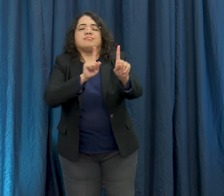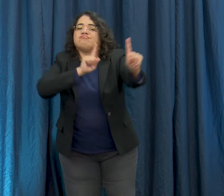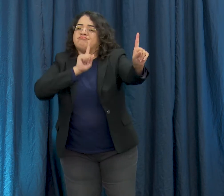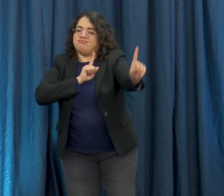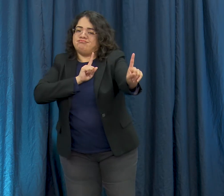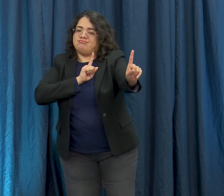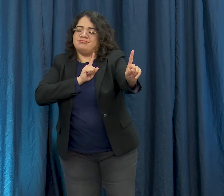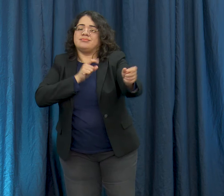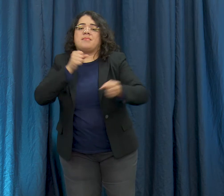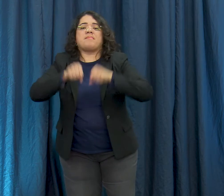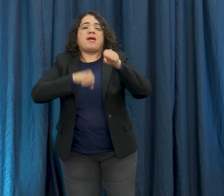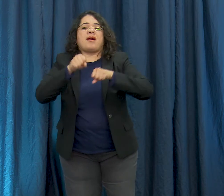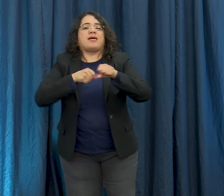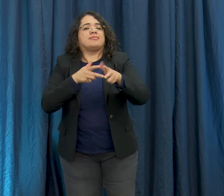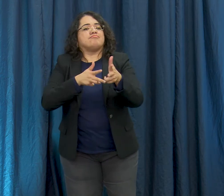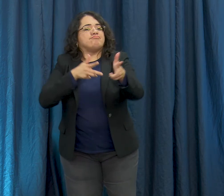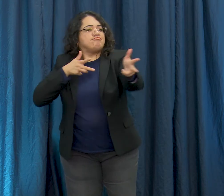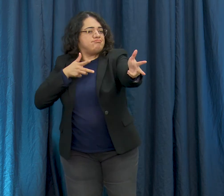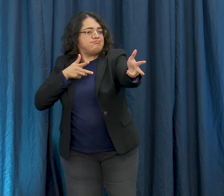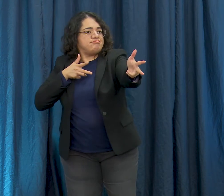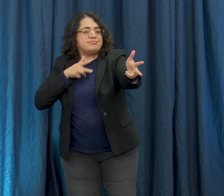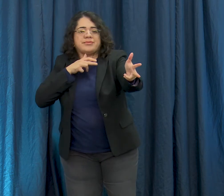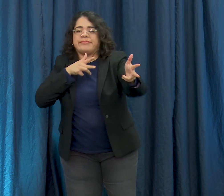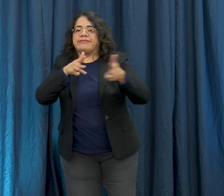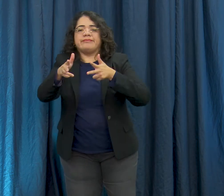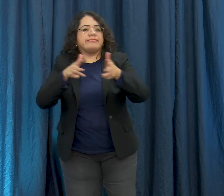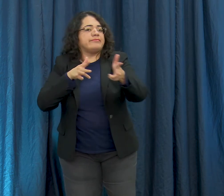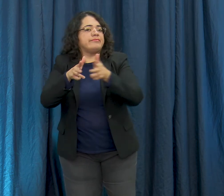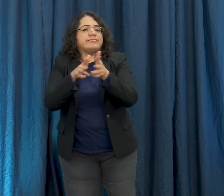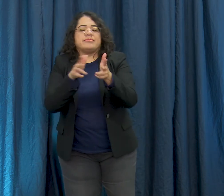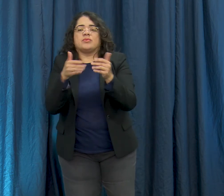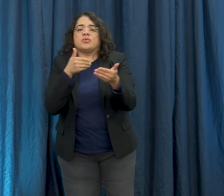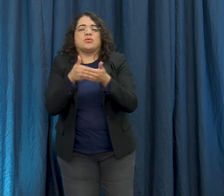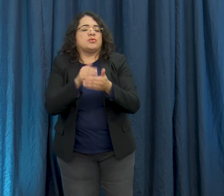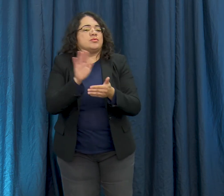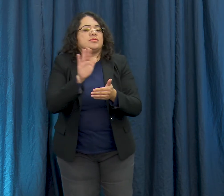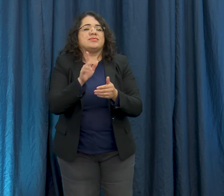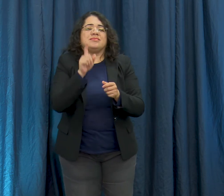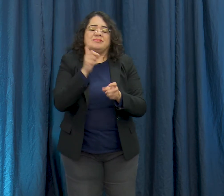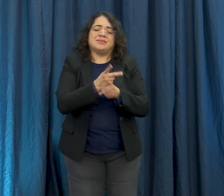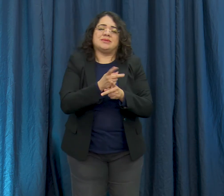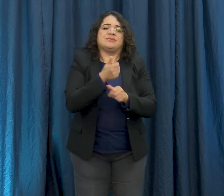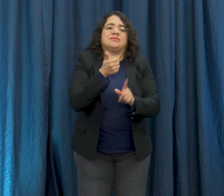atilla's our siempre cuando se Sigyn los siguientes protocol s de seguridad say